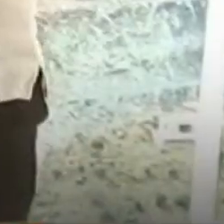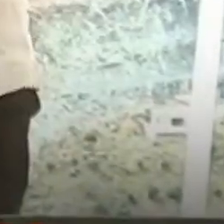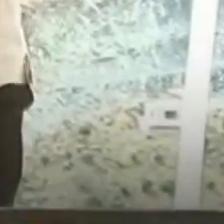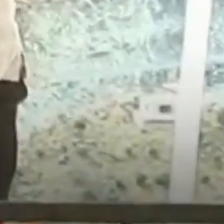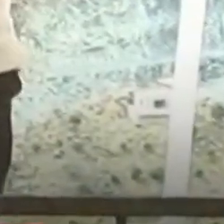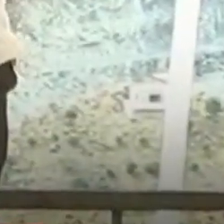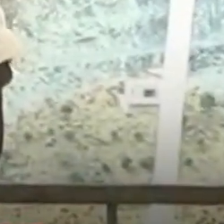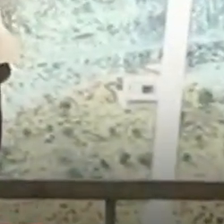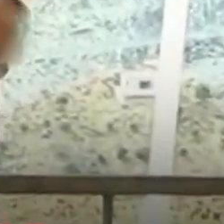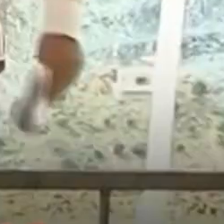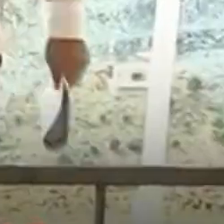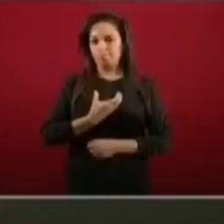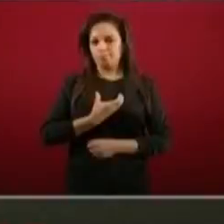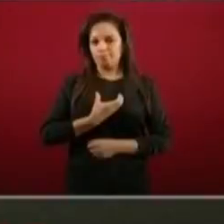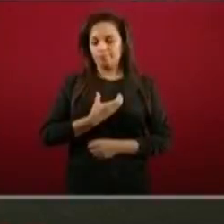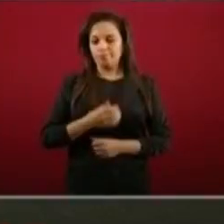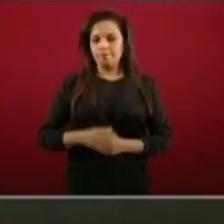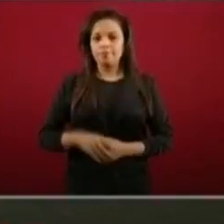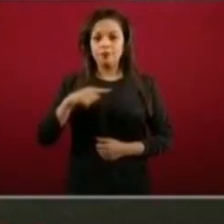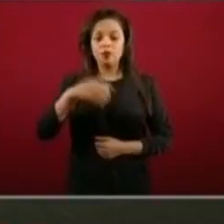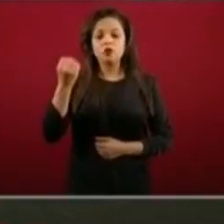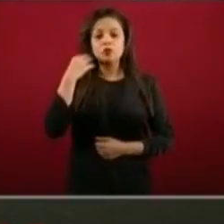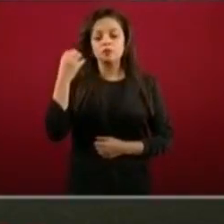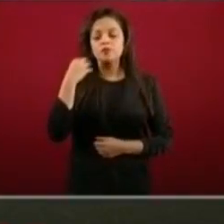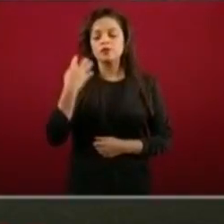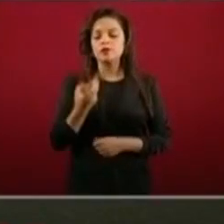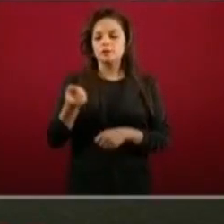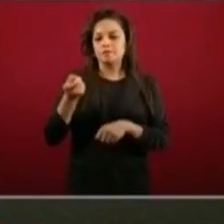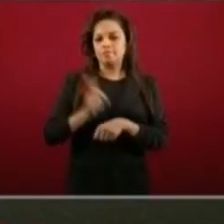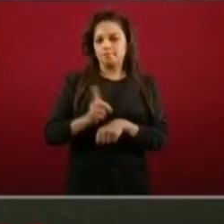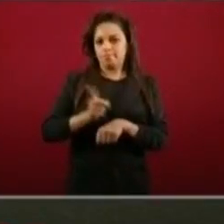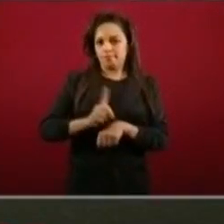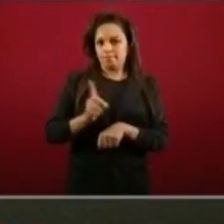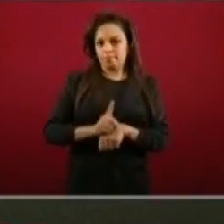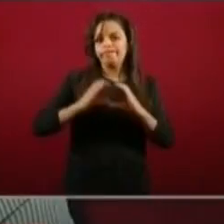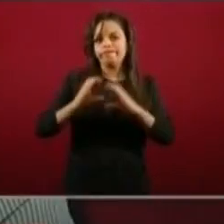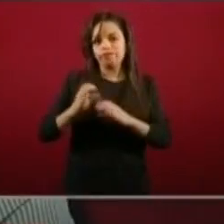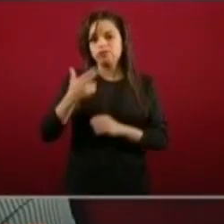MENCIÓN A NO TEMER AL COVID-19 EN MEDIO DE UNA POLÉMICA PORQUE ESTUVO EN CONTACTO CON EL